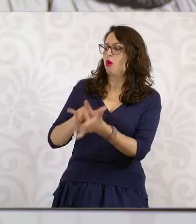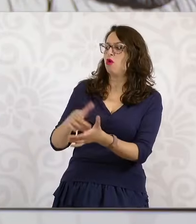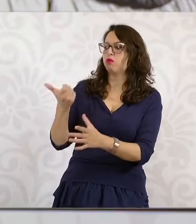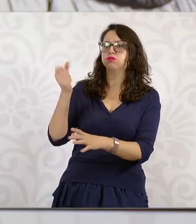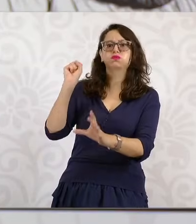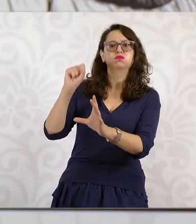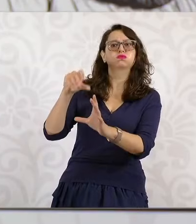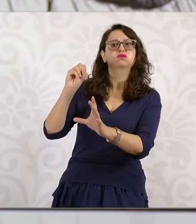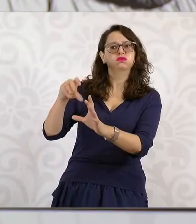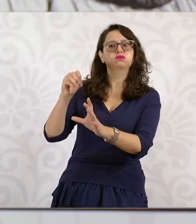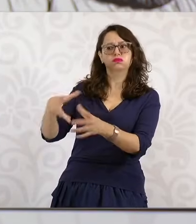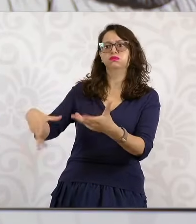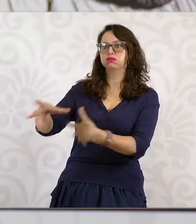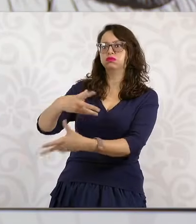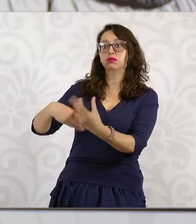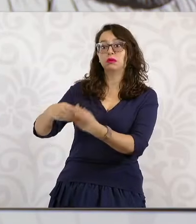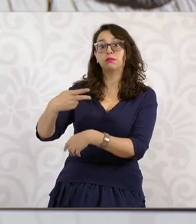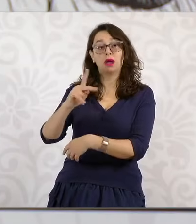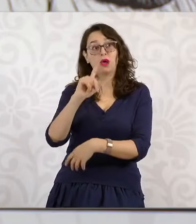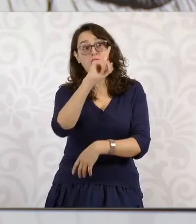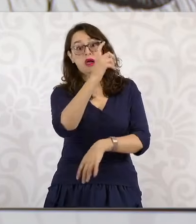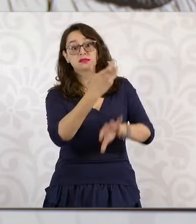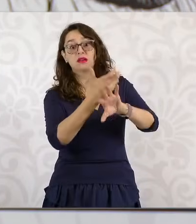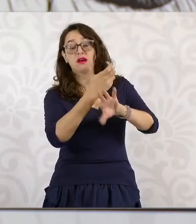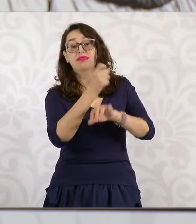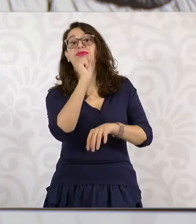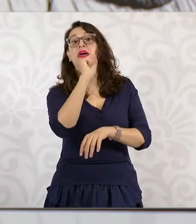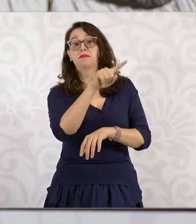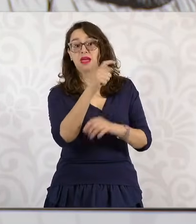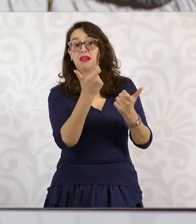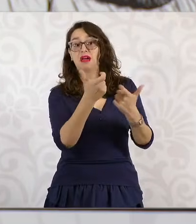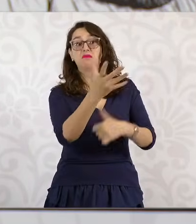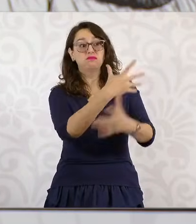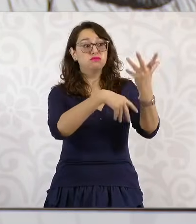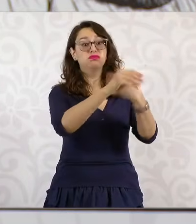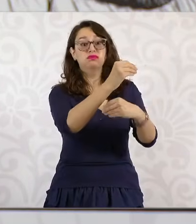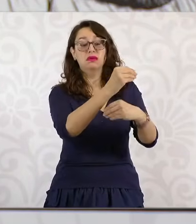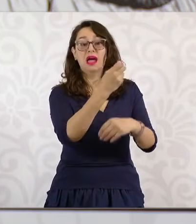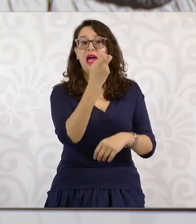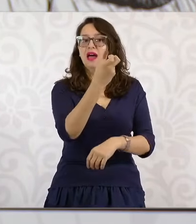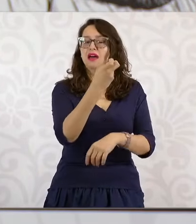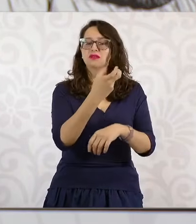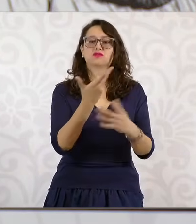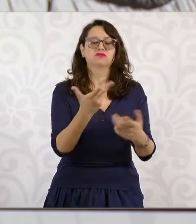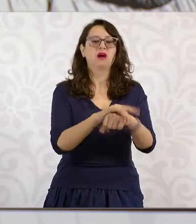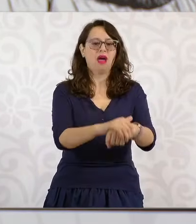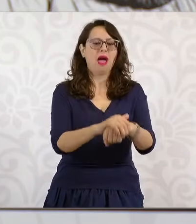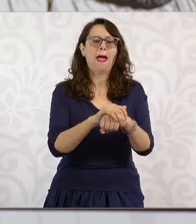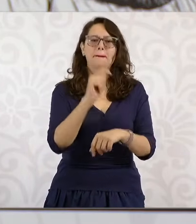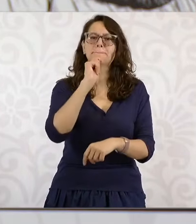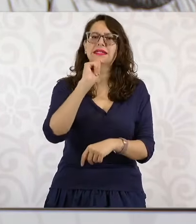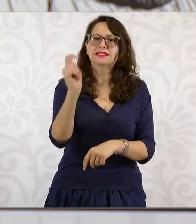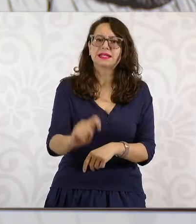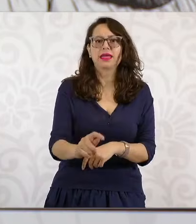economía de Estados Unidos. Es el mejor símbolo de amistad que pudiera haber. Así lo vemos nosotros